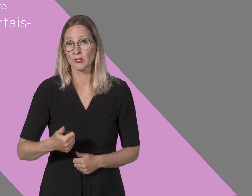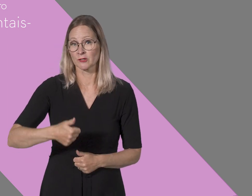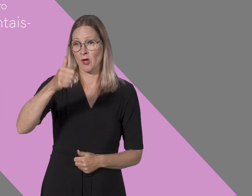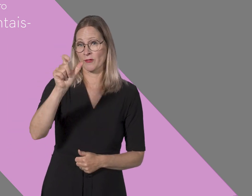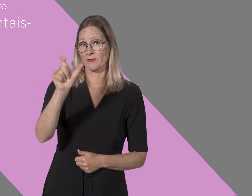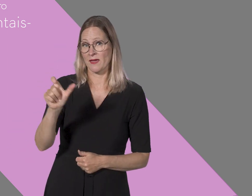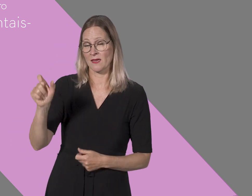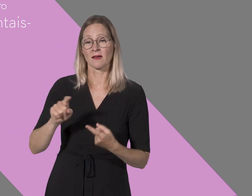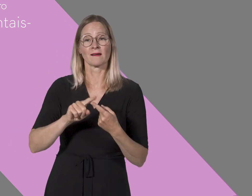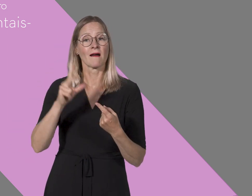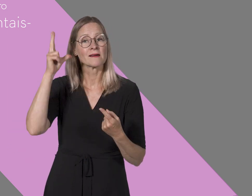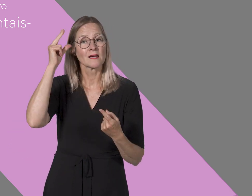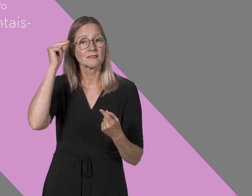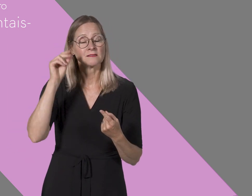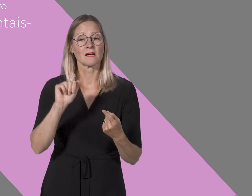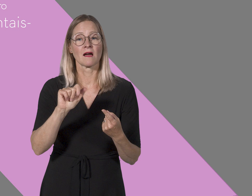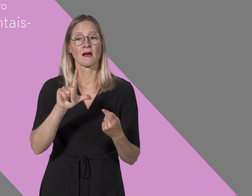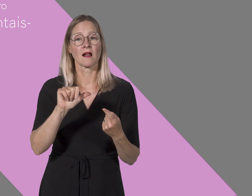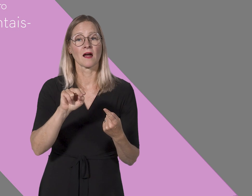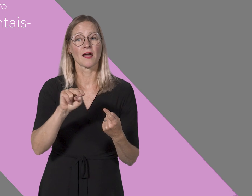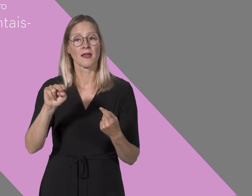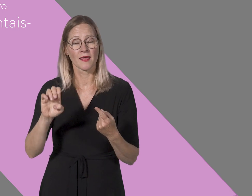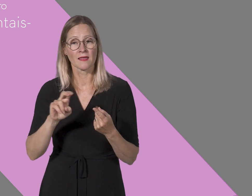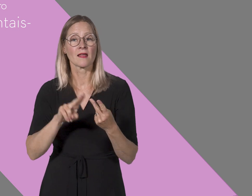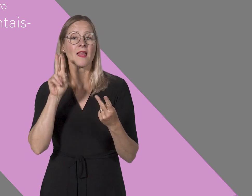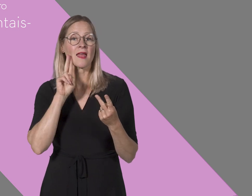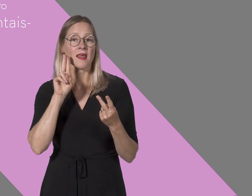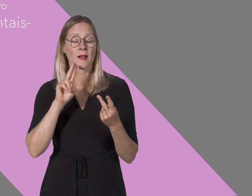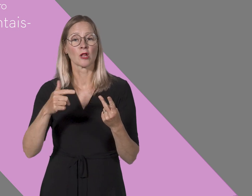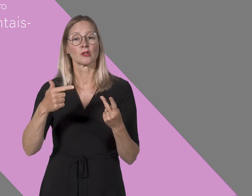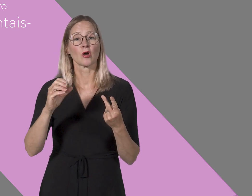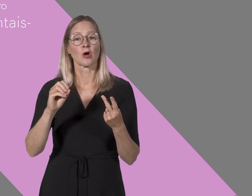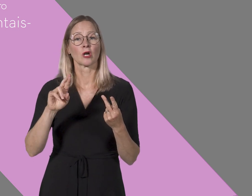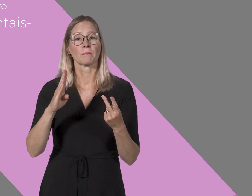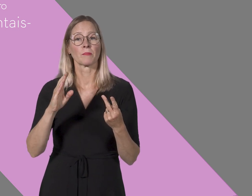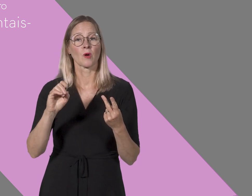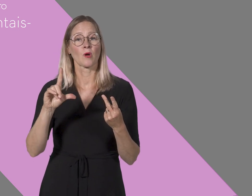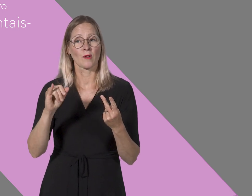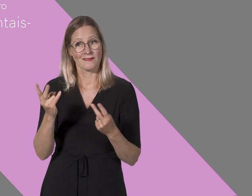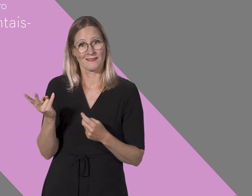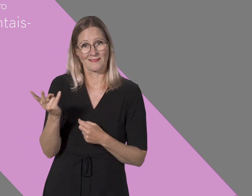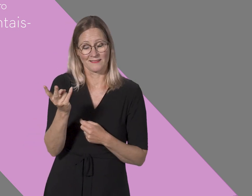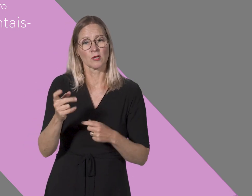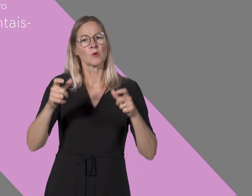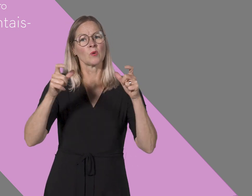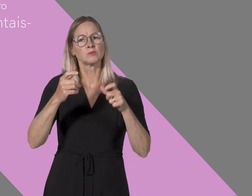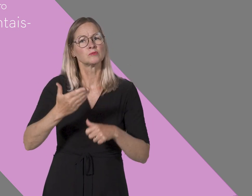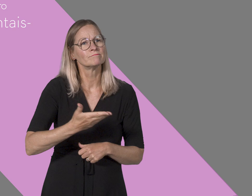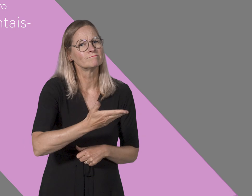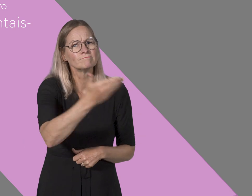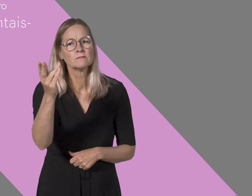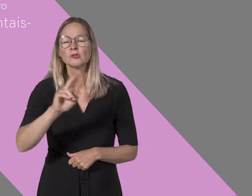Johtajat Kaisa Alanne sekä Helena Torboli haastoivat -